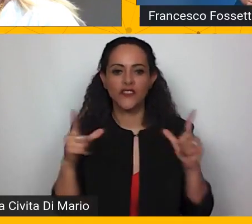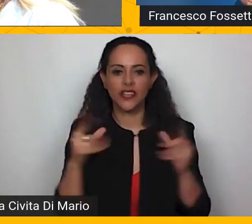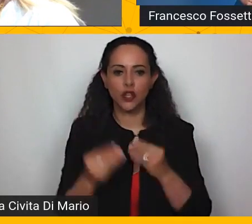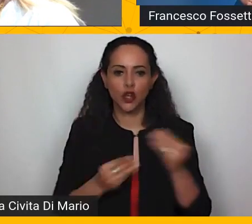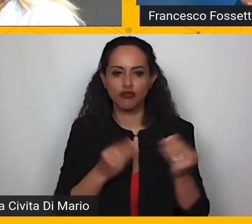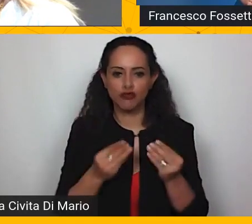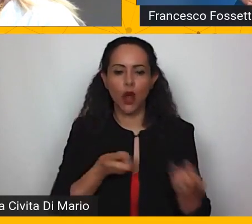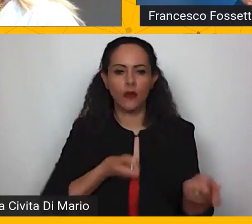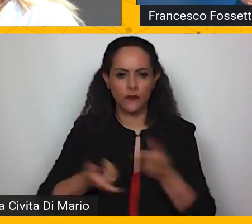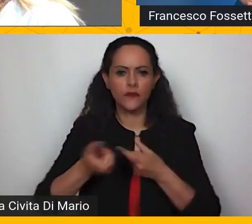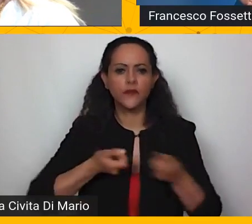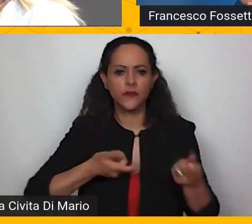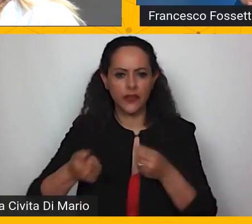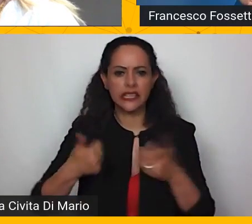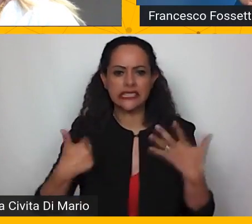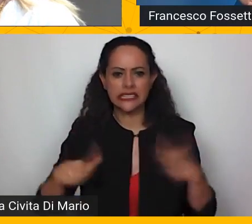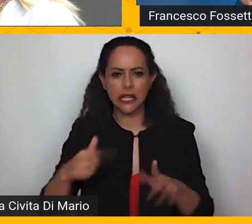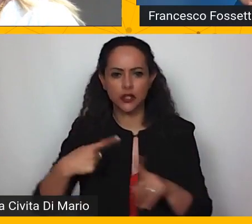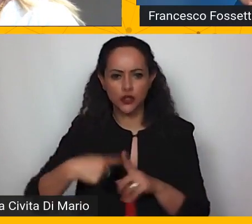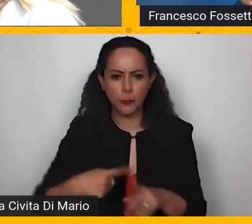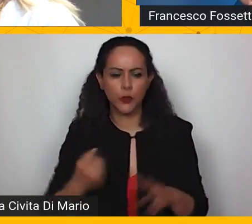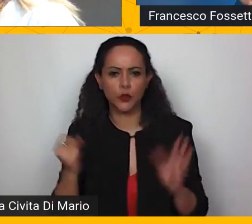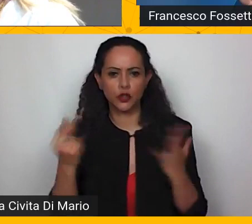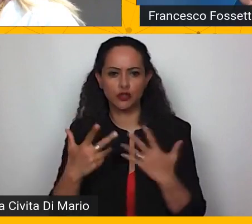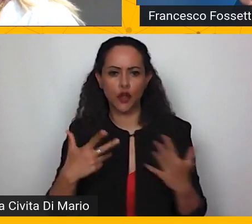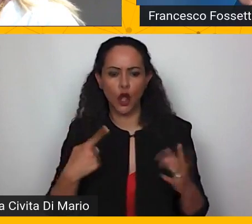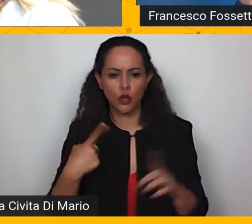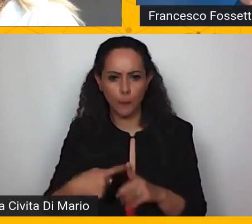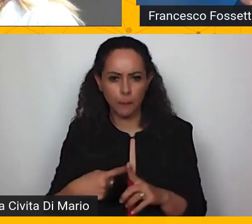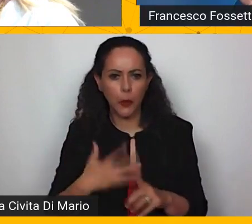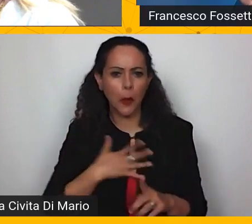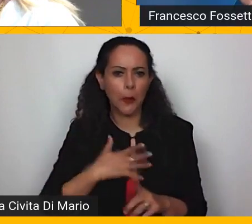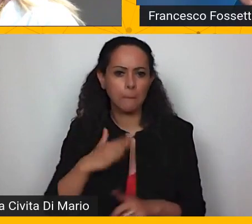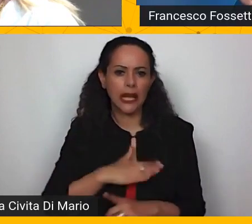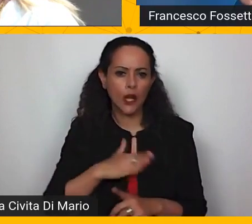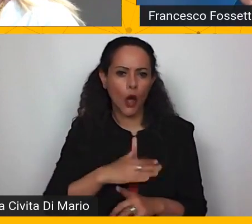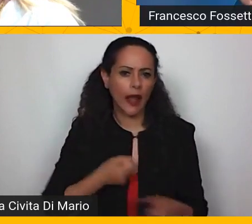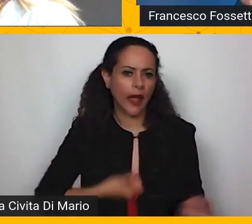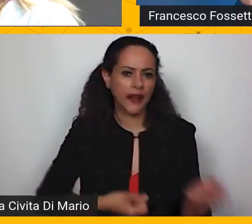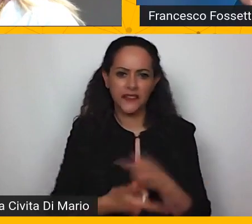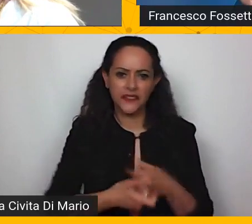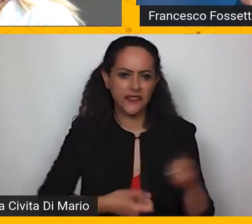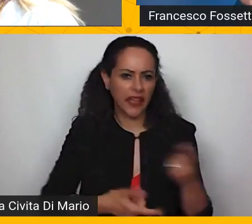comunque vendere i giochi con la scritta sedici più o diciotto più anche minorenni,